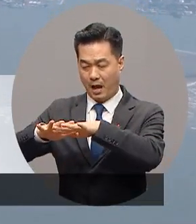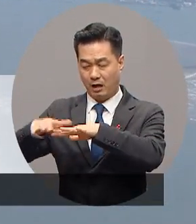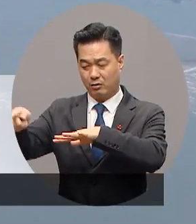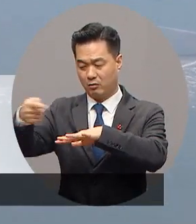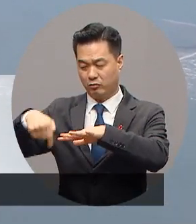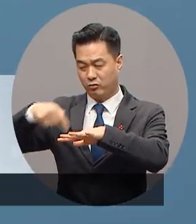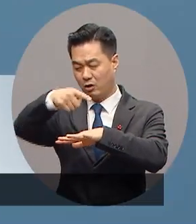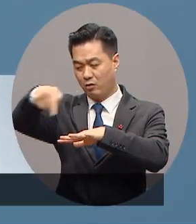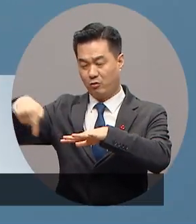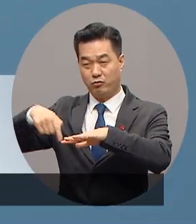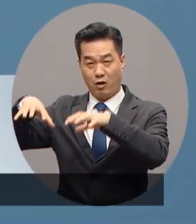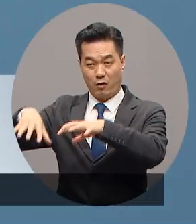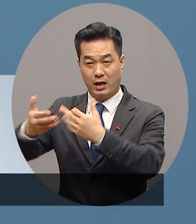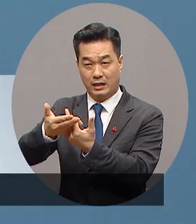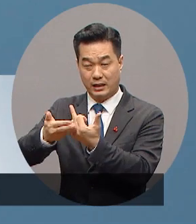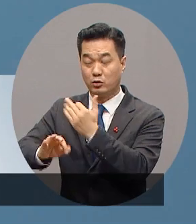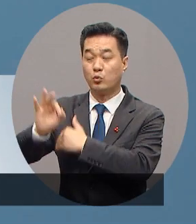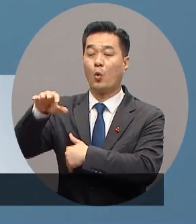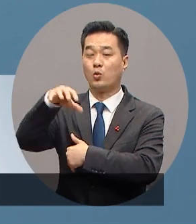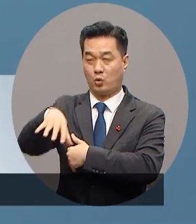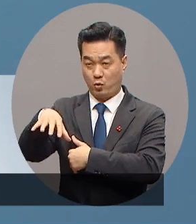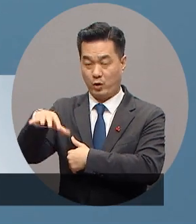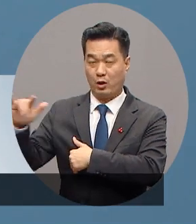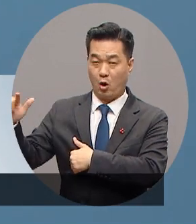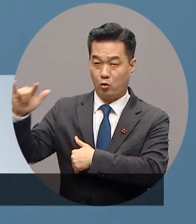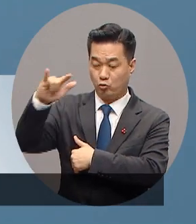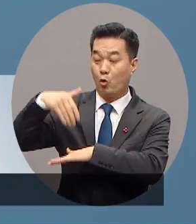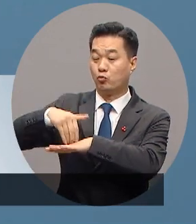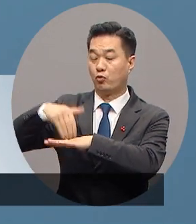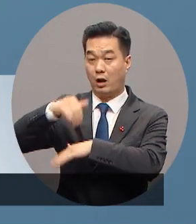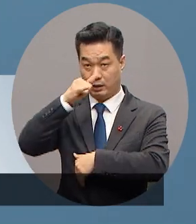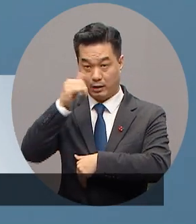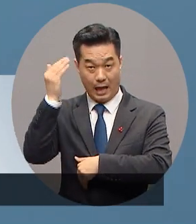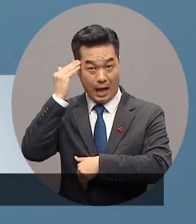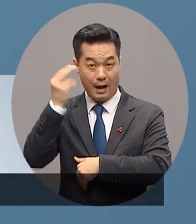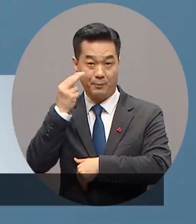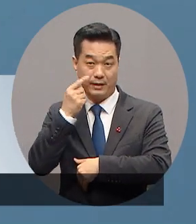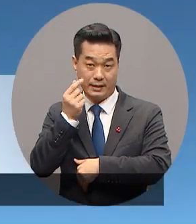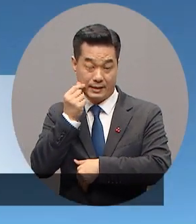일본의 방공식별구역이 겹치는 제주 동쪽 상공에서 공중 훈련을 실시했습니다.